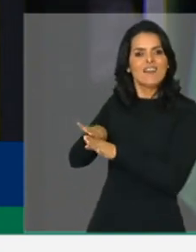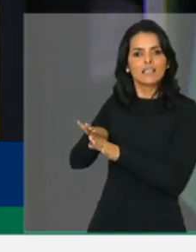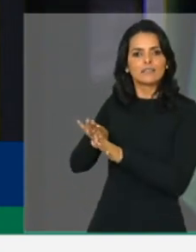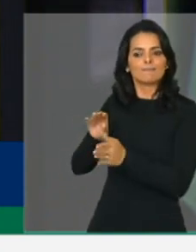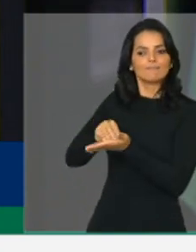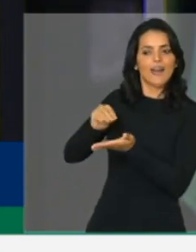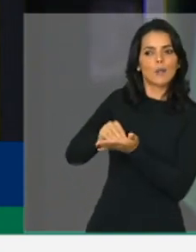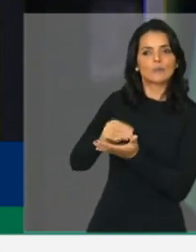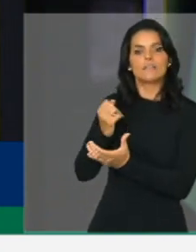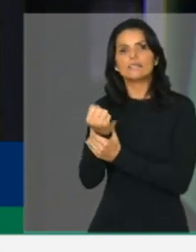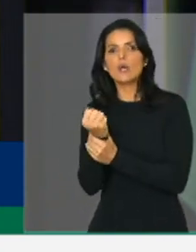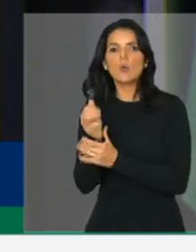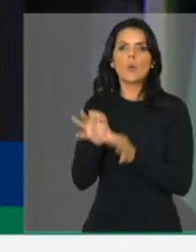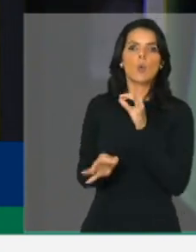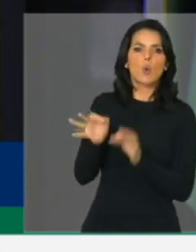EM PÉ DE DESIGUALDADE O RESTO DO MUNDO NÃO TEM ESSE CUSTO